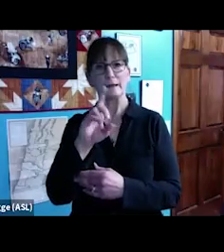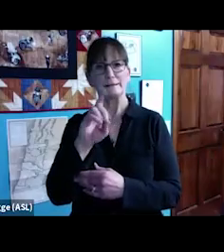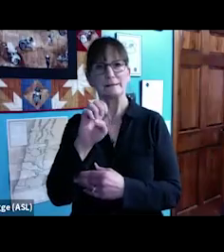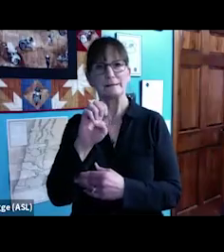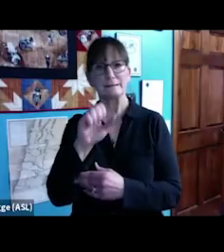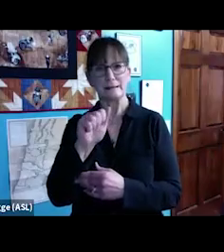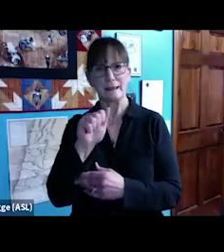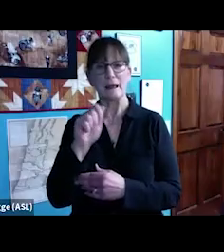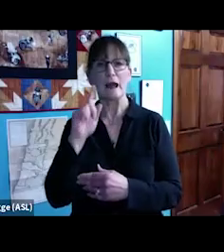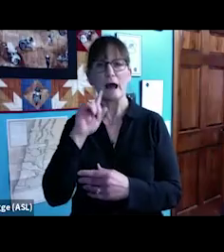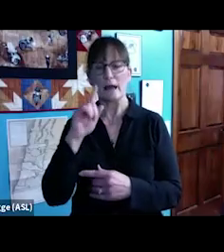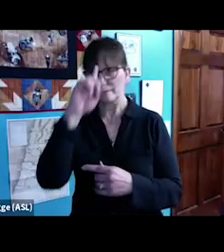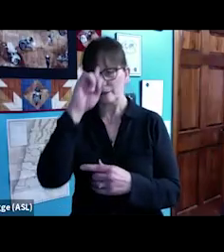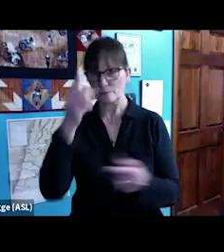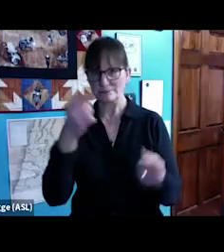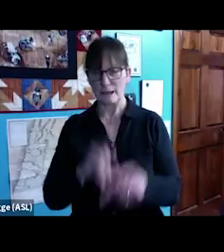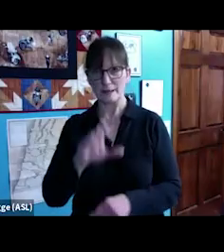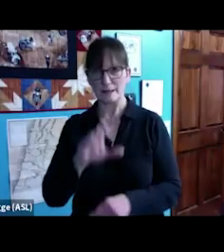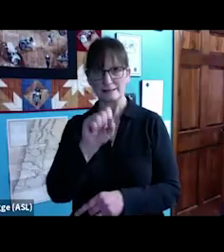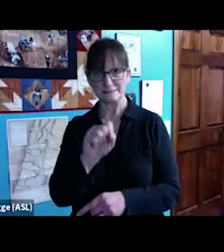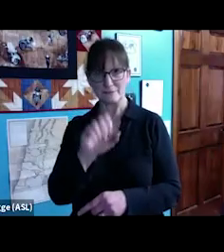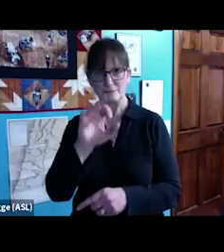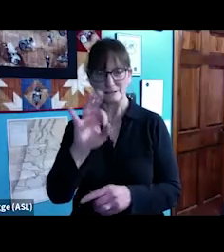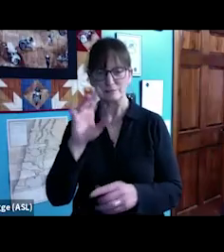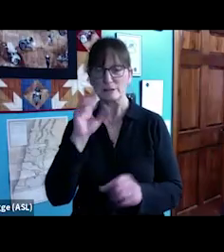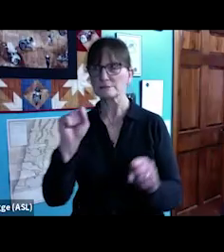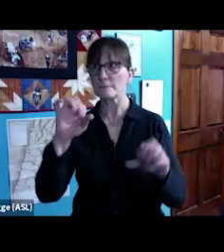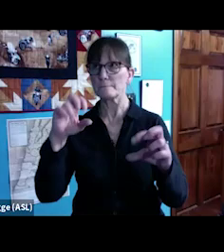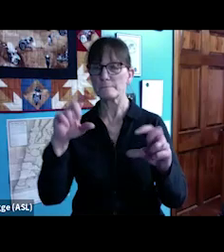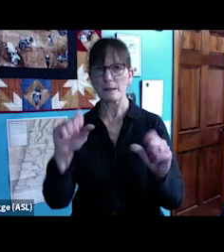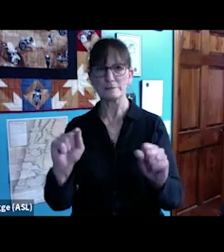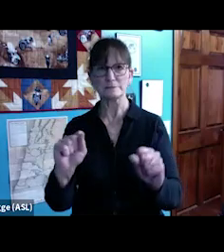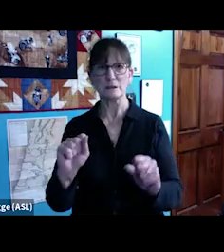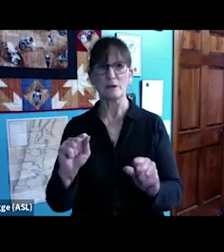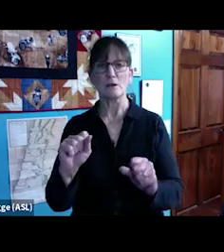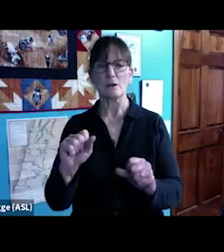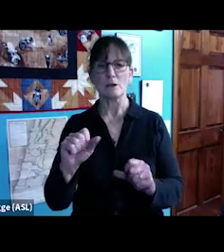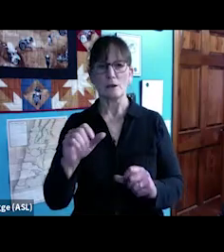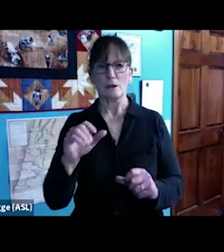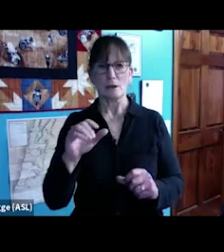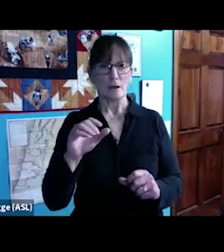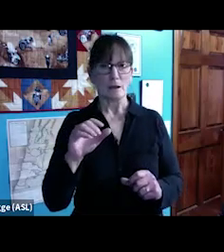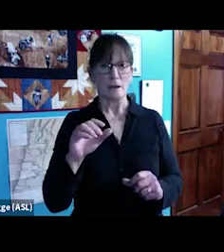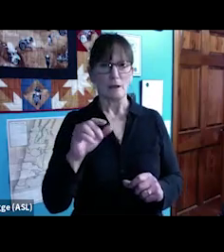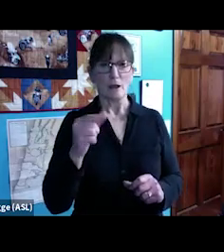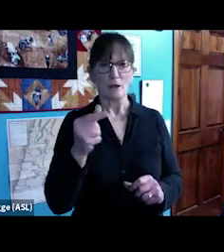para ayudar con las tareas de SOAR y PATH. Entonces, mientras yo me concentro en revisar registros